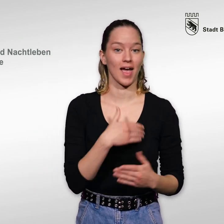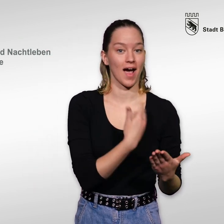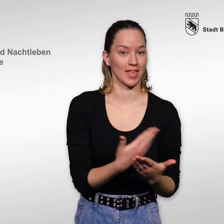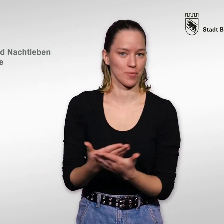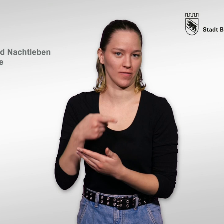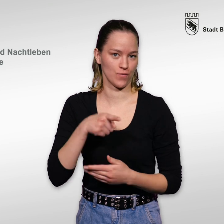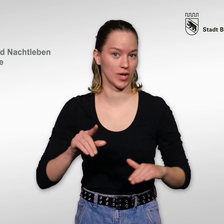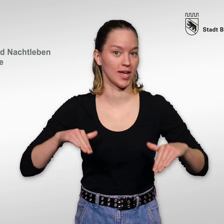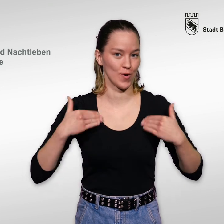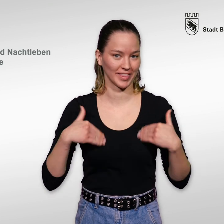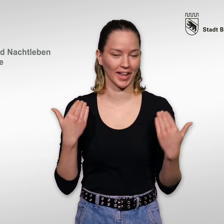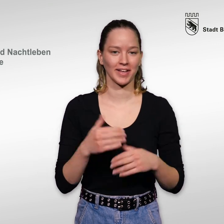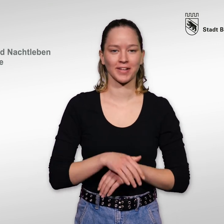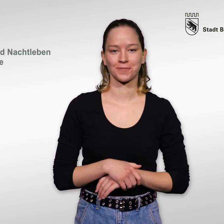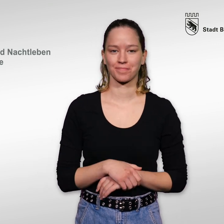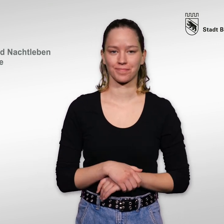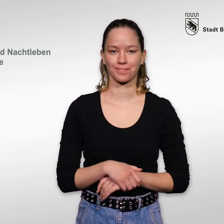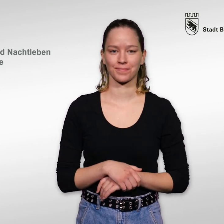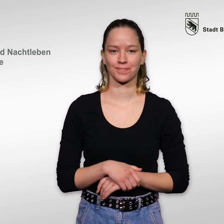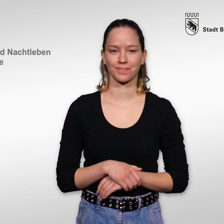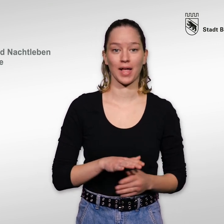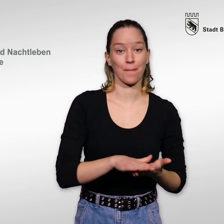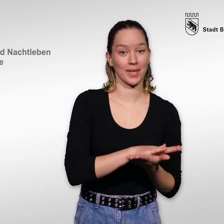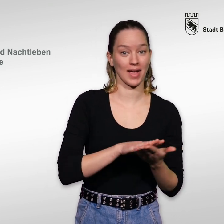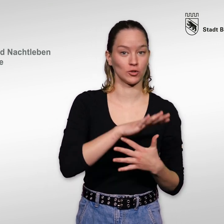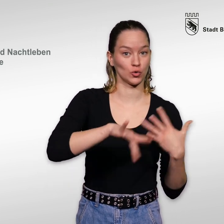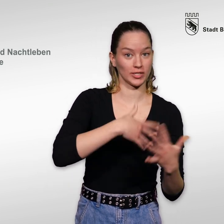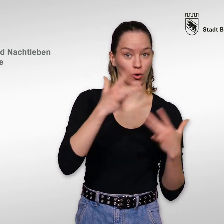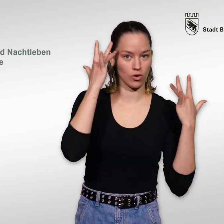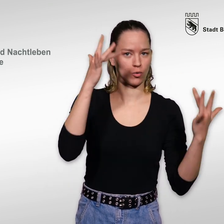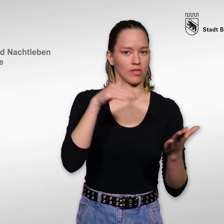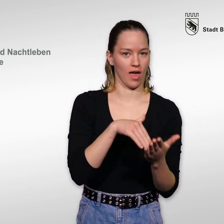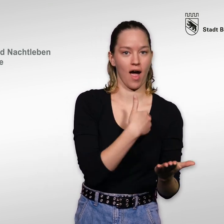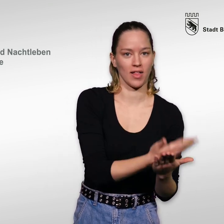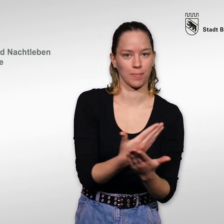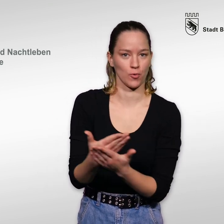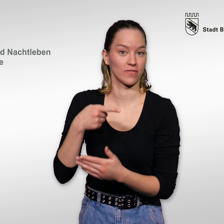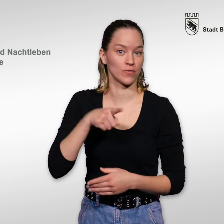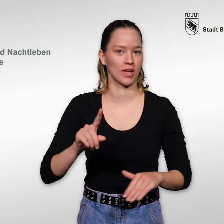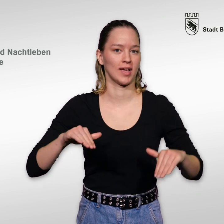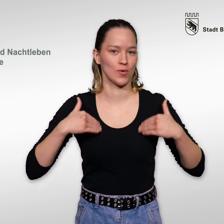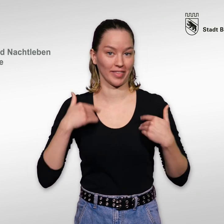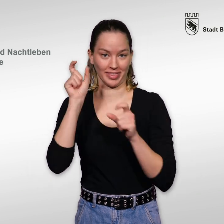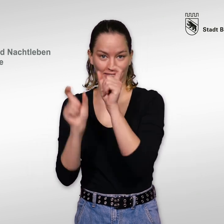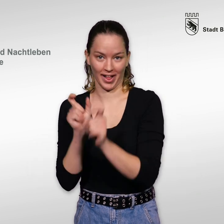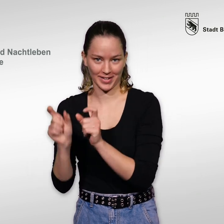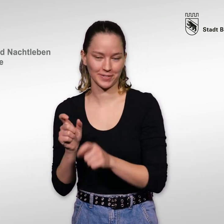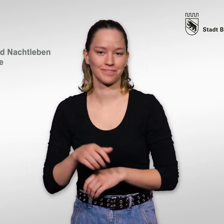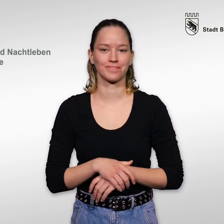Angebote für Jugendliche Der Bereich Soziokultur bietet viele Angebote für Jugendliche.